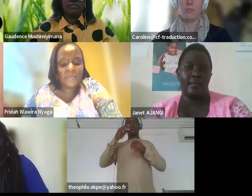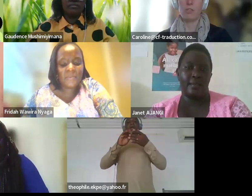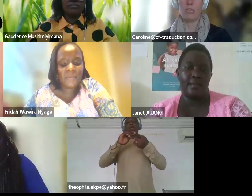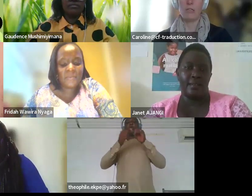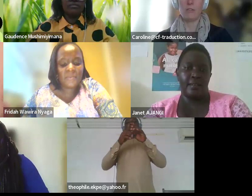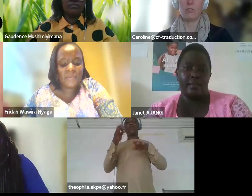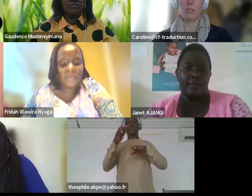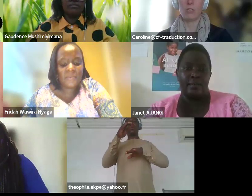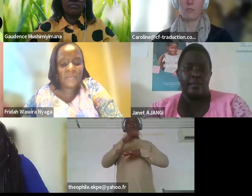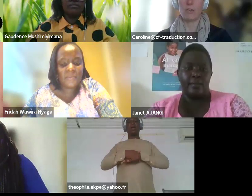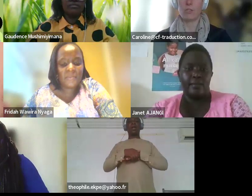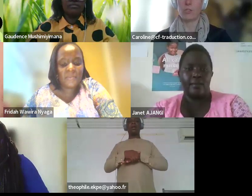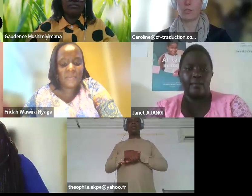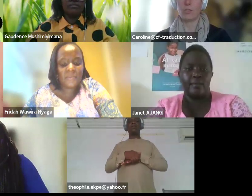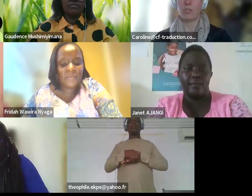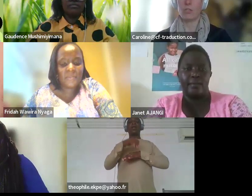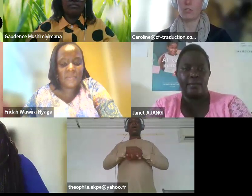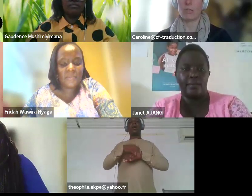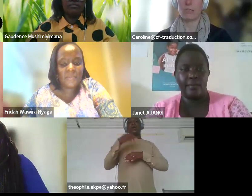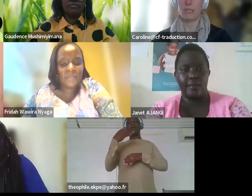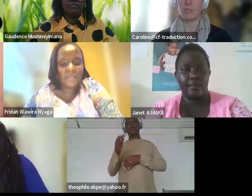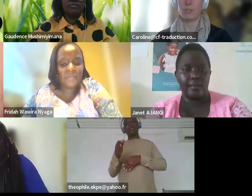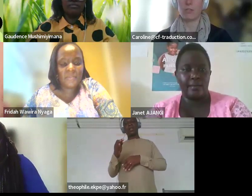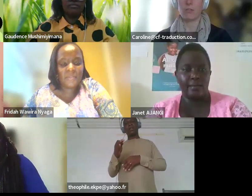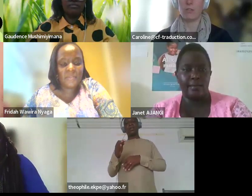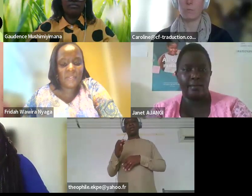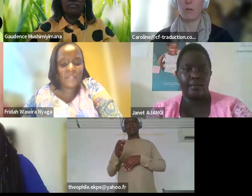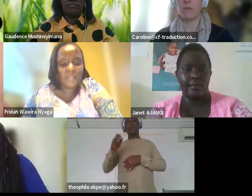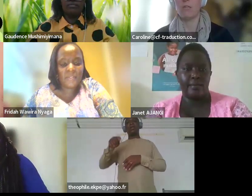anglais anglais français nous sommes là making it work